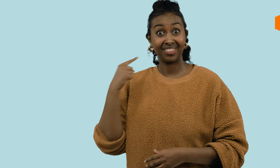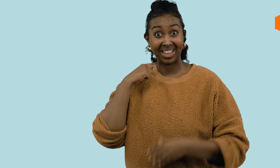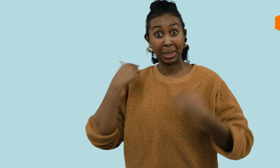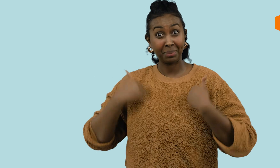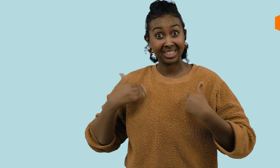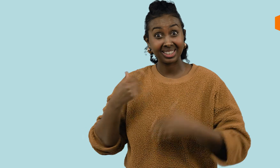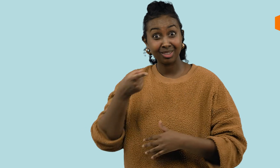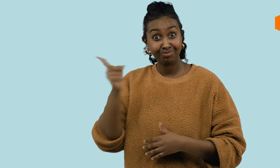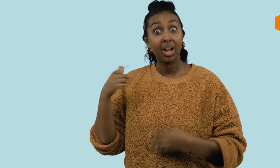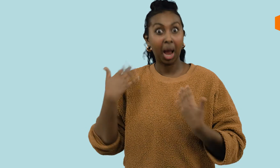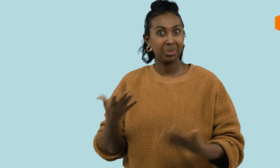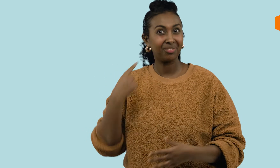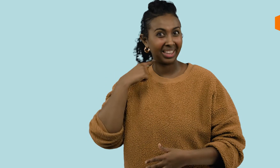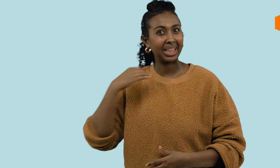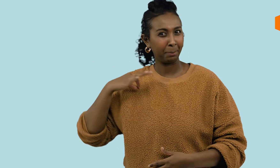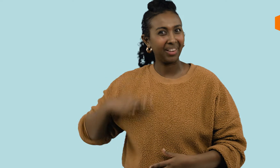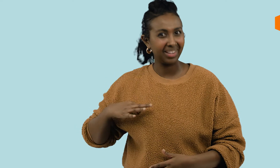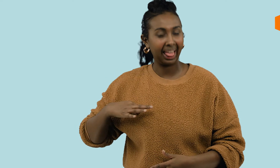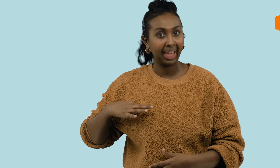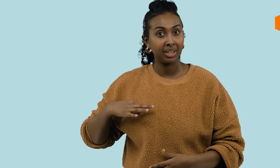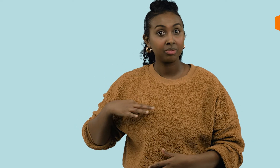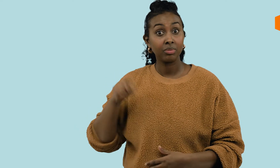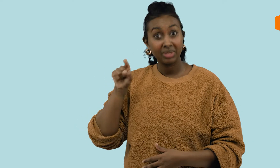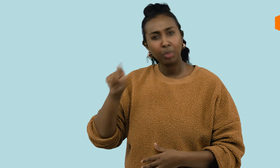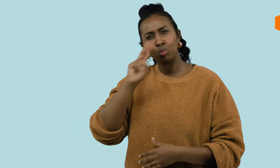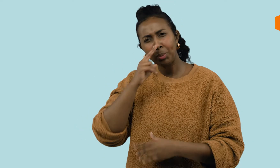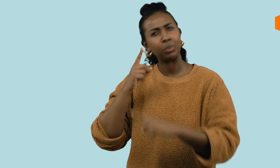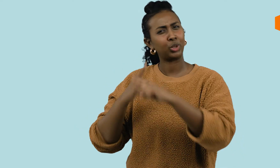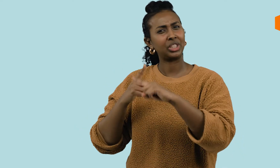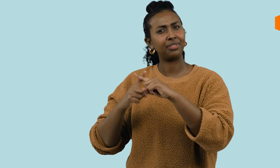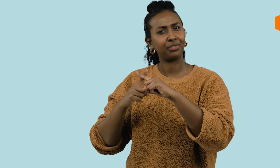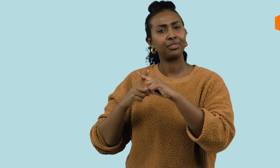Witte mensen kunnen hun wit privilege ook op een positieve manier gebruiken,